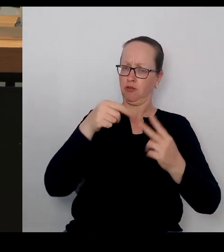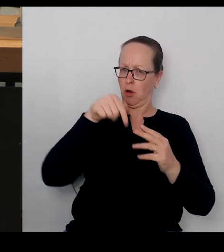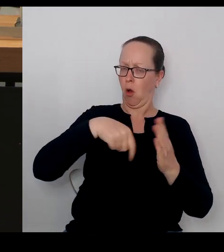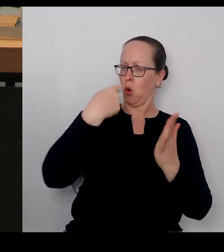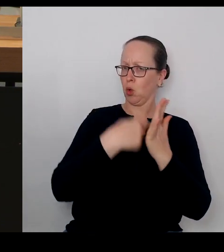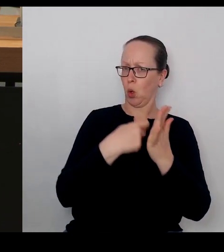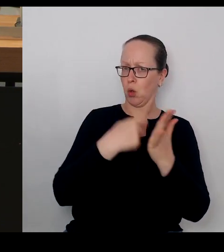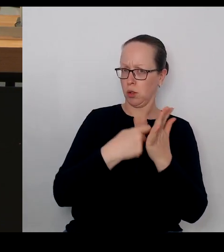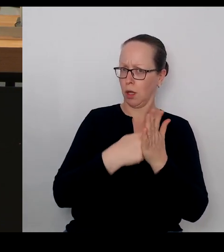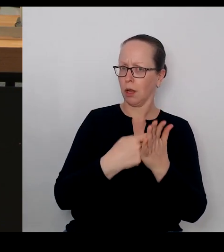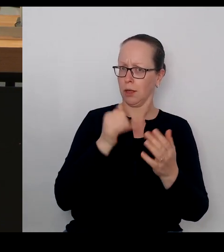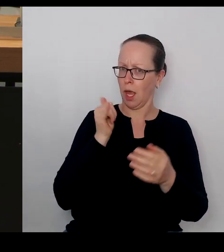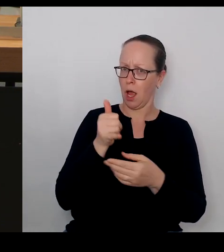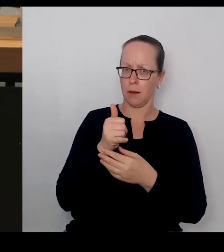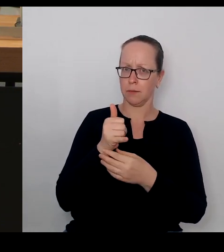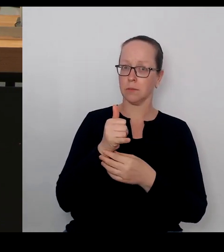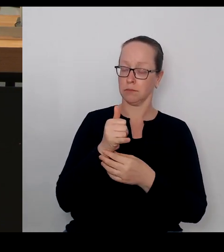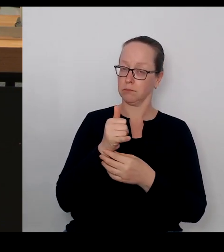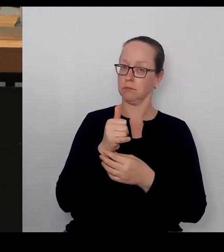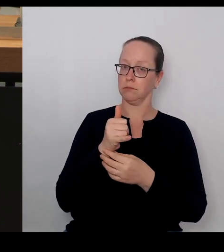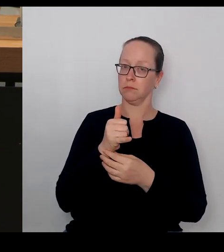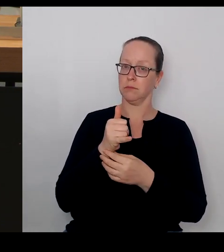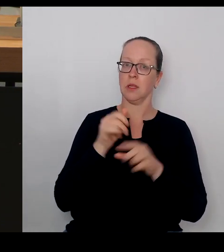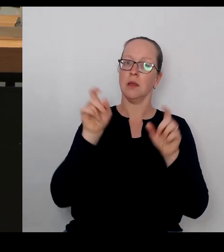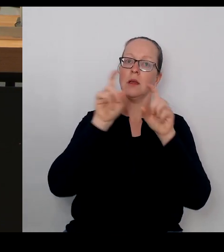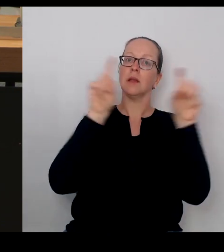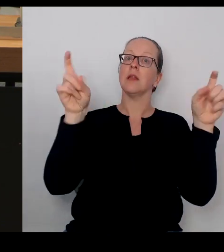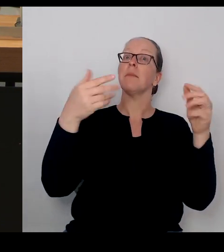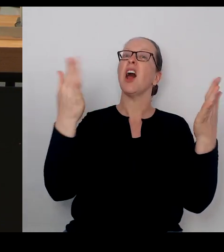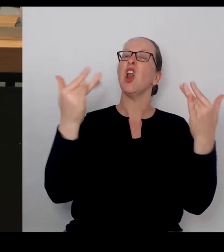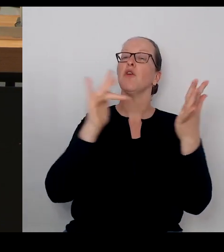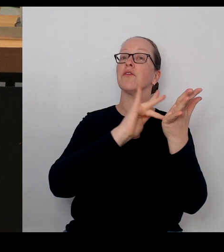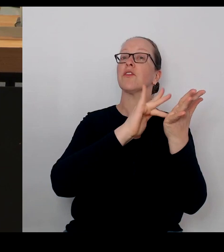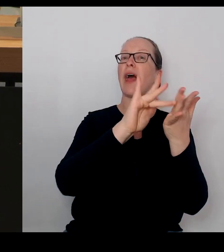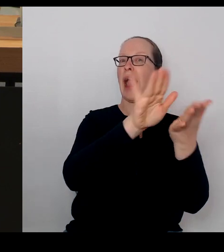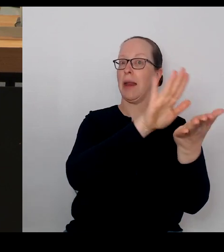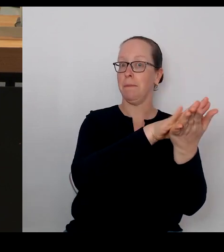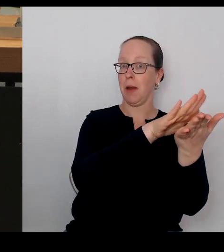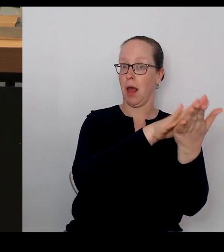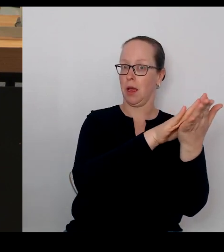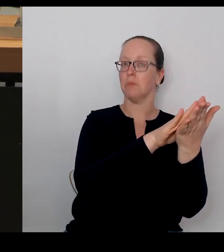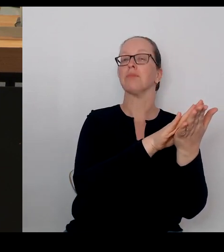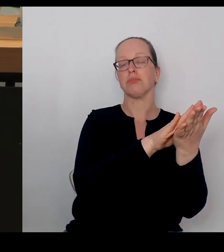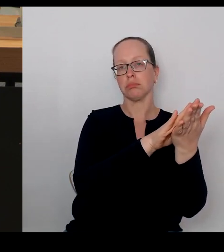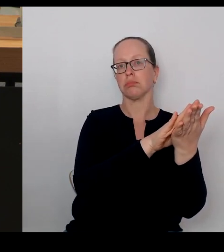Luft rein gehalten werden muss, also sprich Tempo 30, oder wenn auch die Kleingewässer saniert und